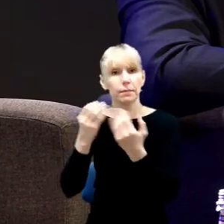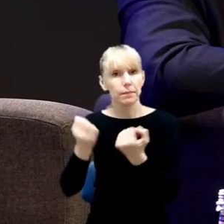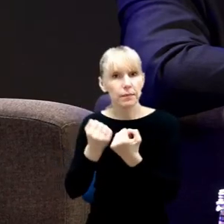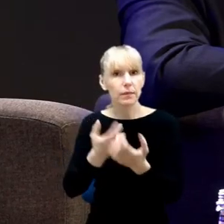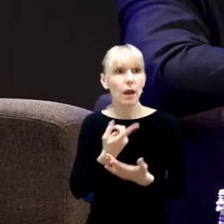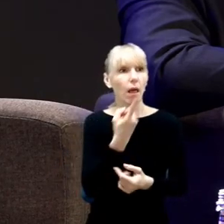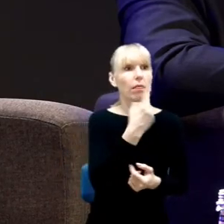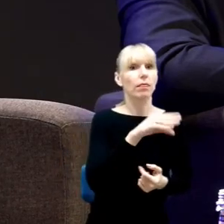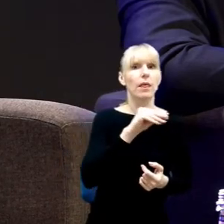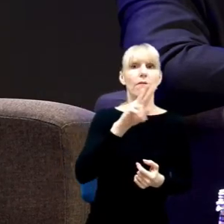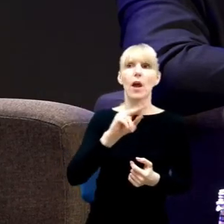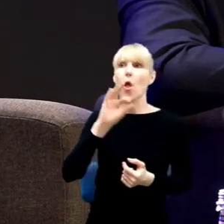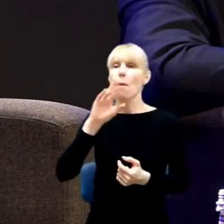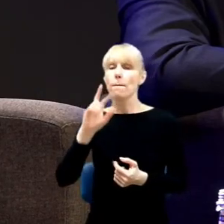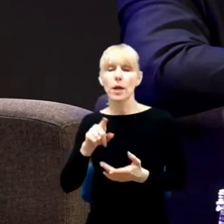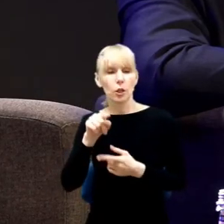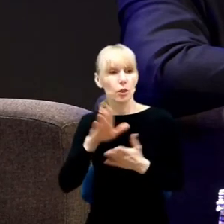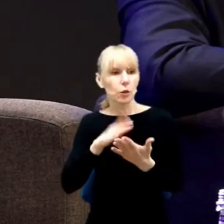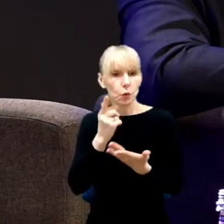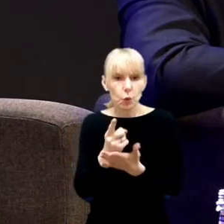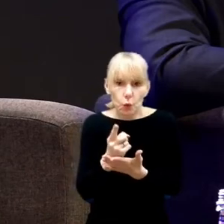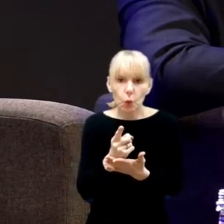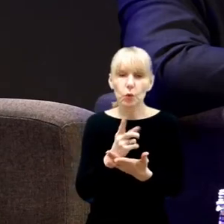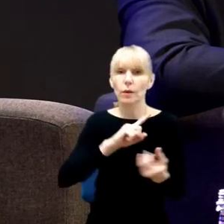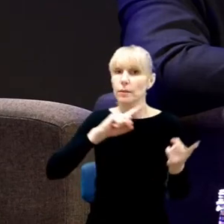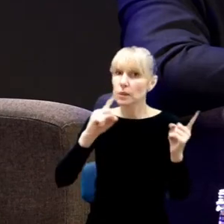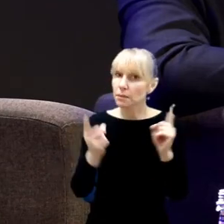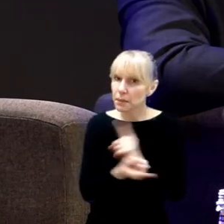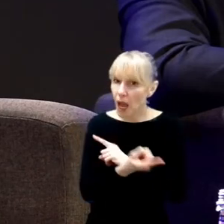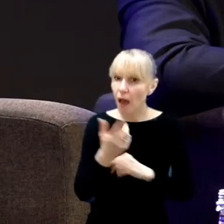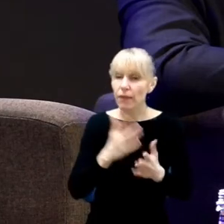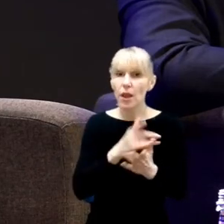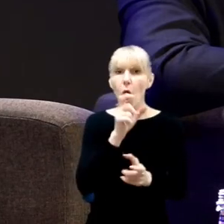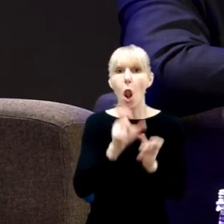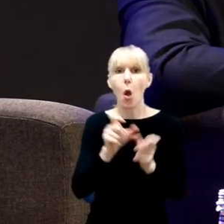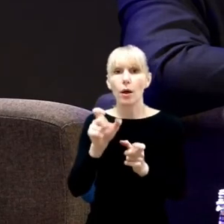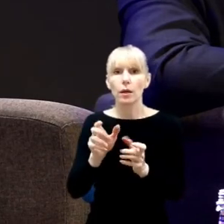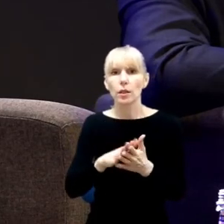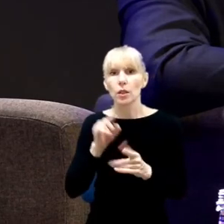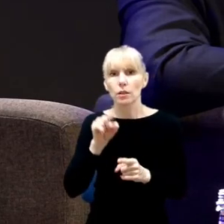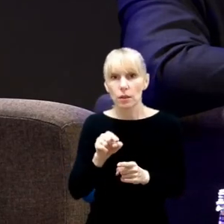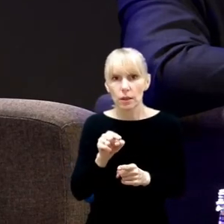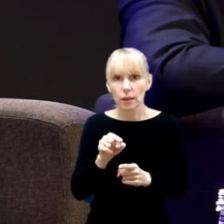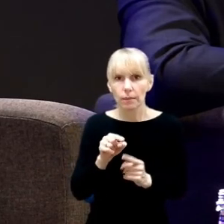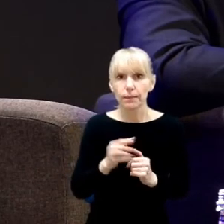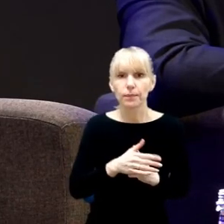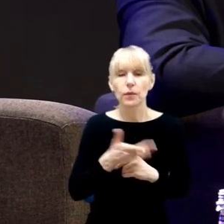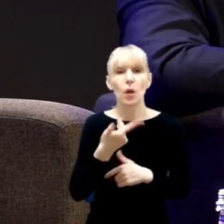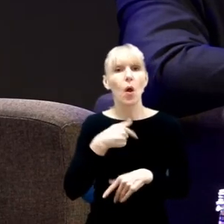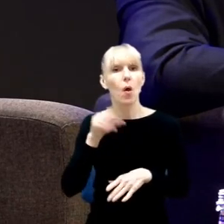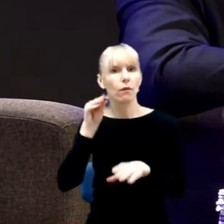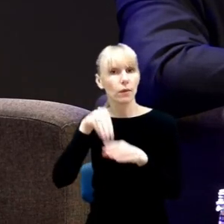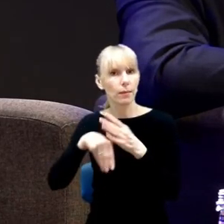lokatorskie, więc tamta prefabrykacja ma pewne kłopoty, żeby się przebić. Oczywiście jest taka historia, którą mamy z prefabrykacji